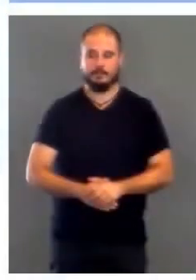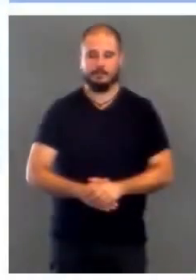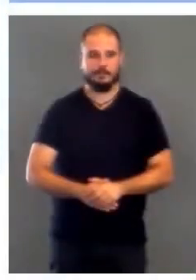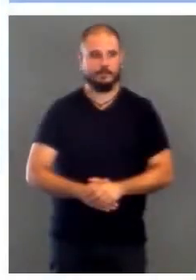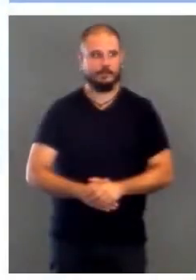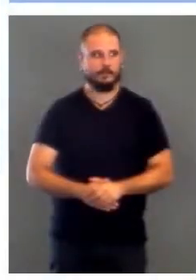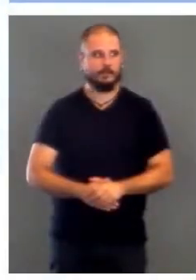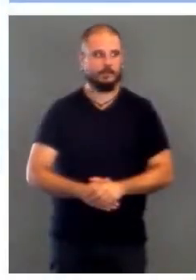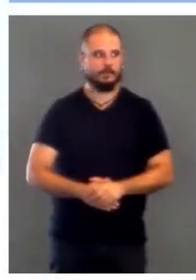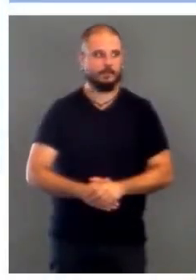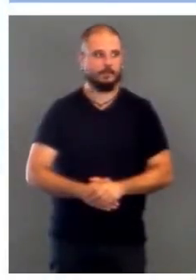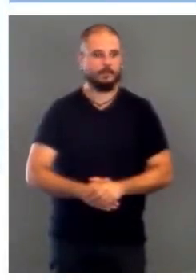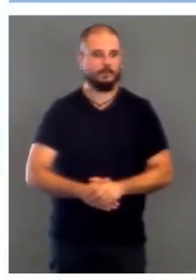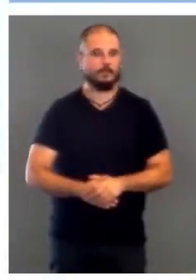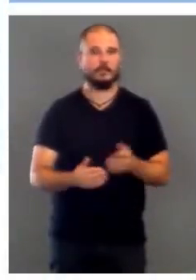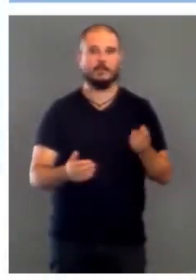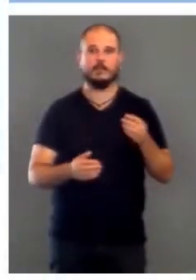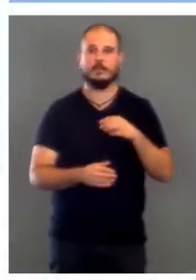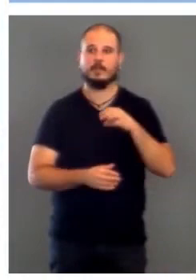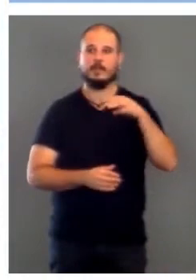Llegar hasta este momento Miguel Évora Jiménez